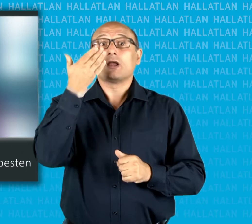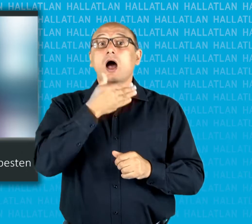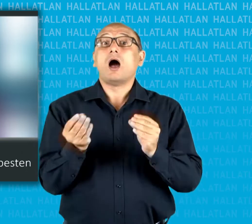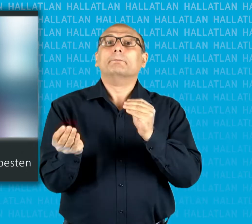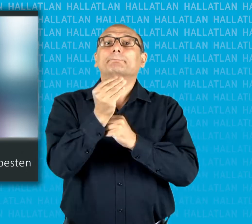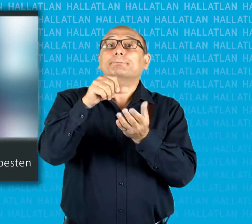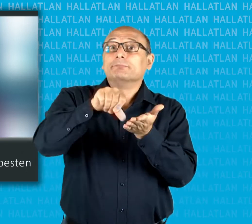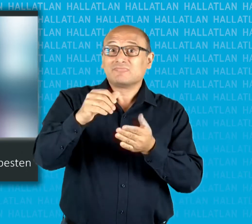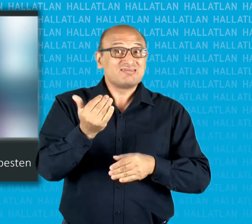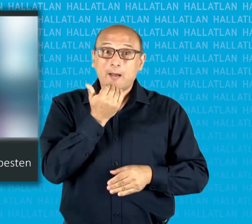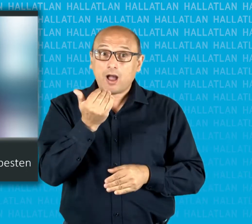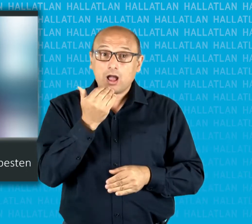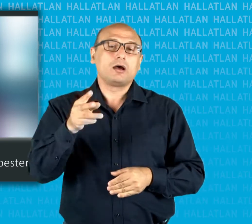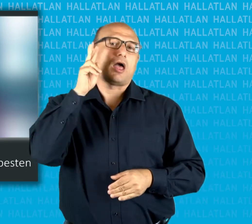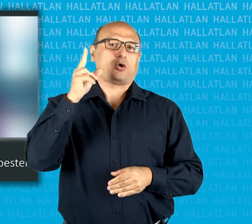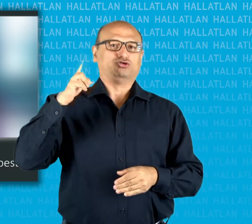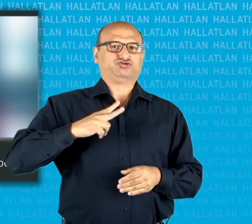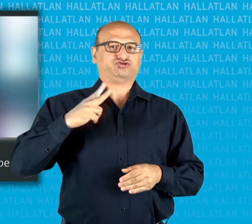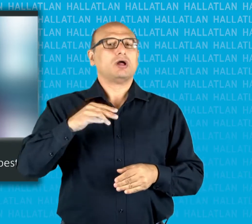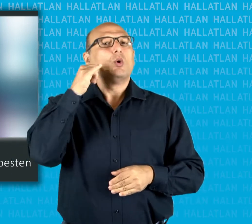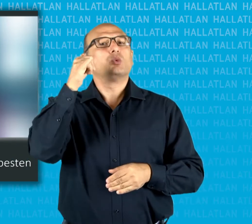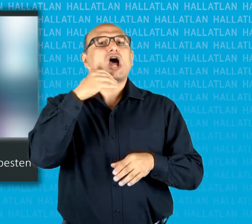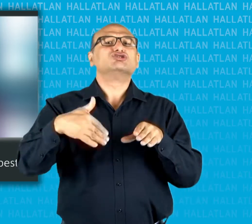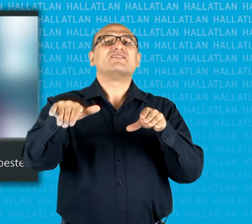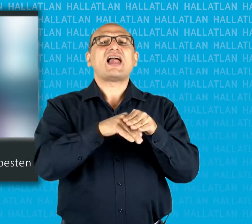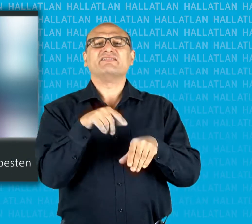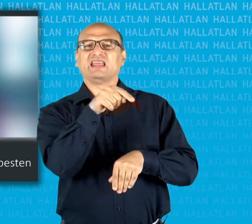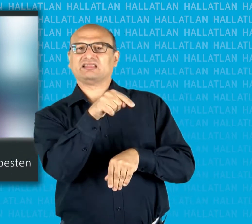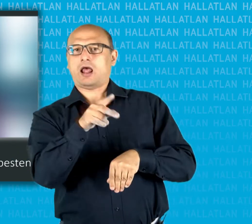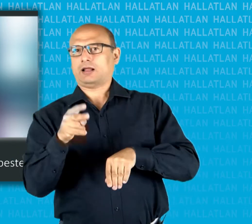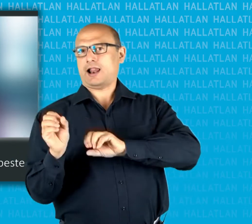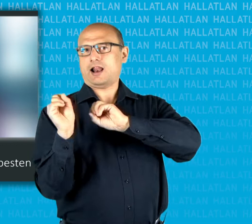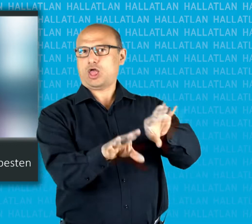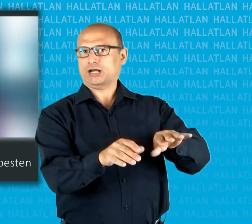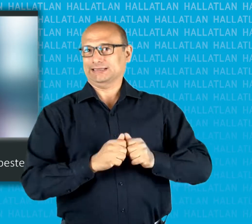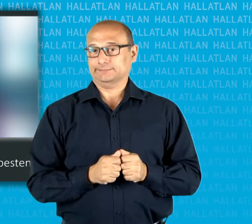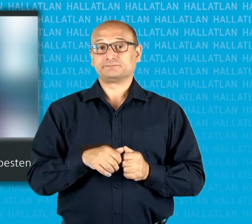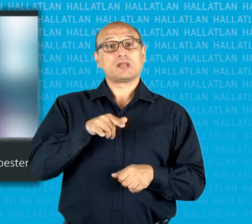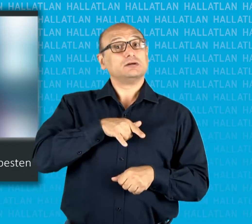minden más utasnak az utasfelvételi pultnál, vagy a beszállítás előtt le kell adnia azt,